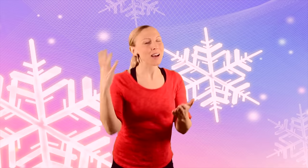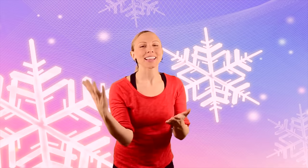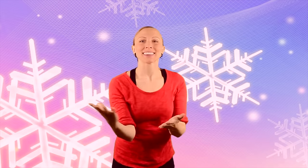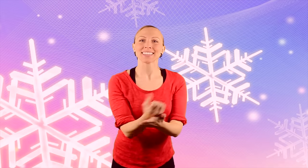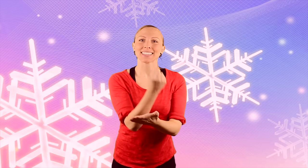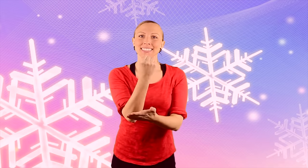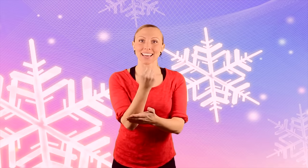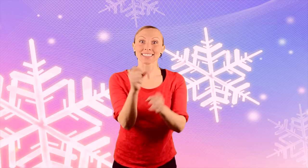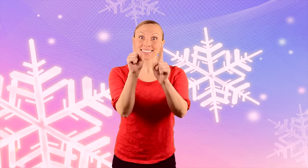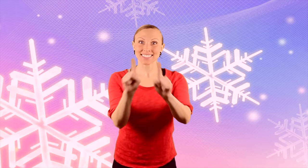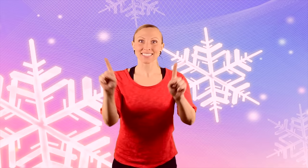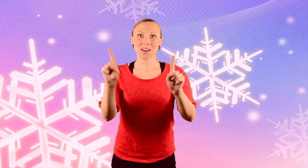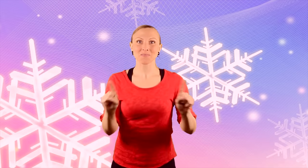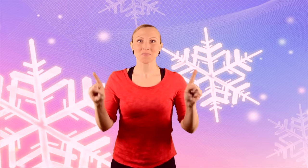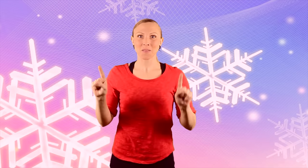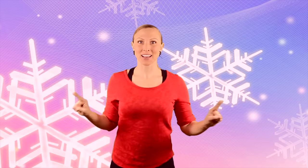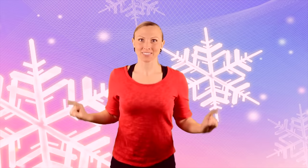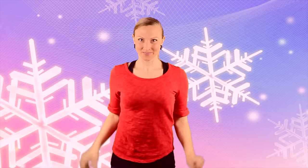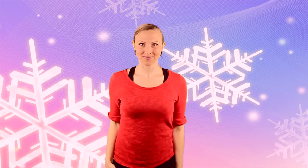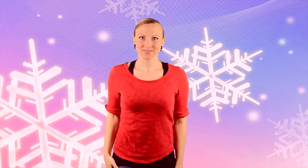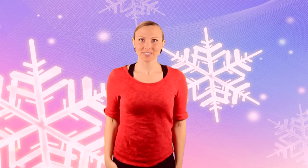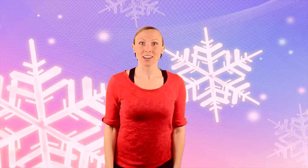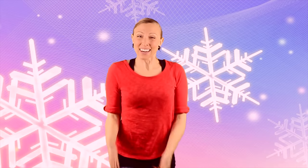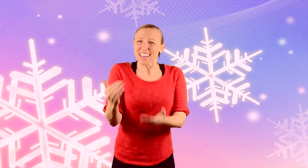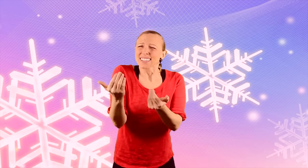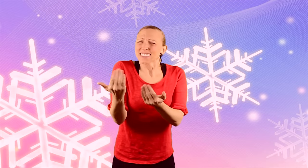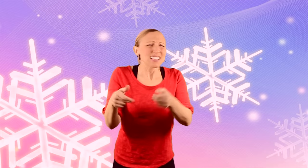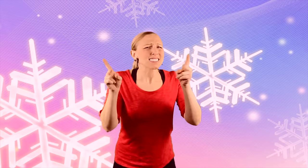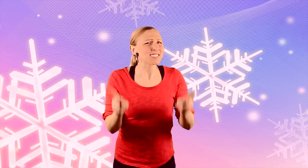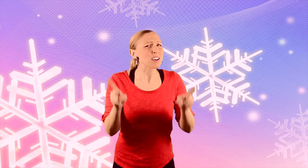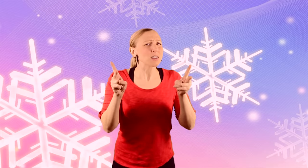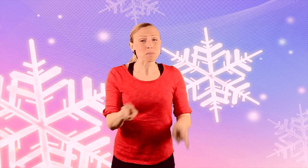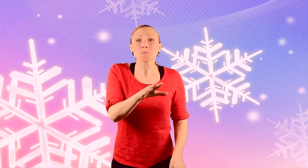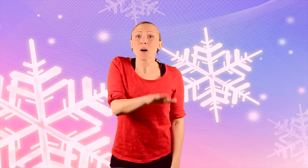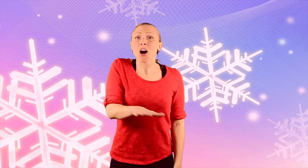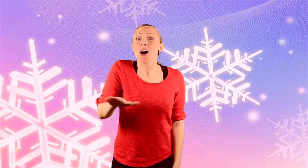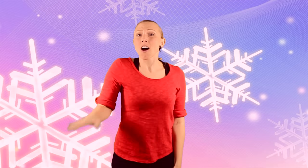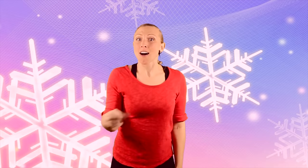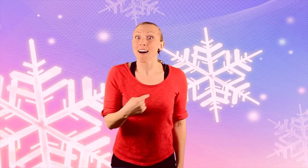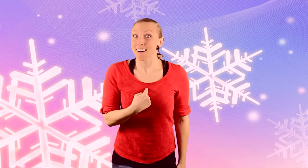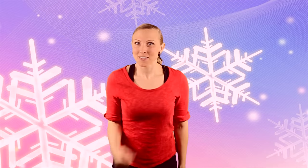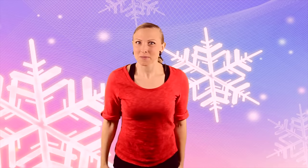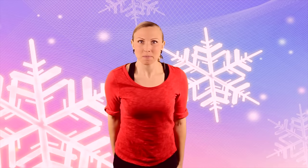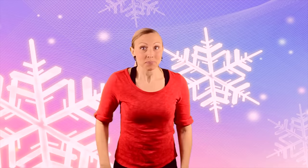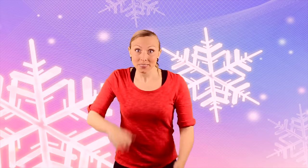Äntligen december. Jag har längtat som ett barn.